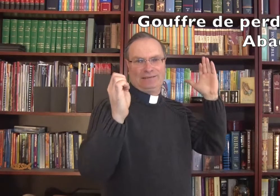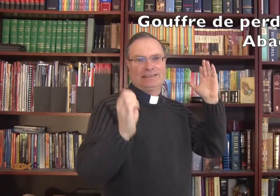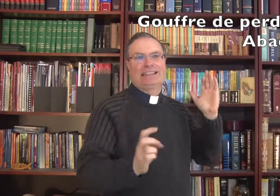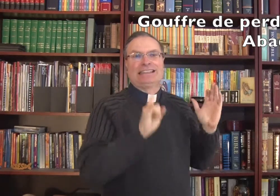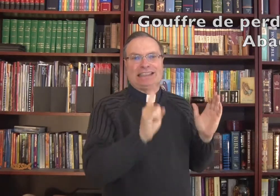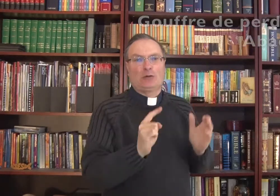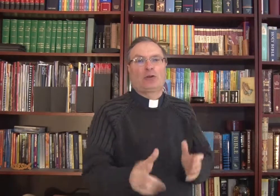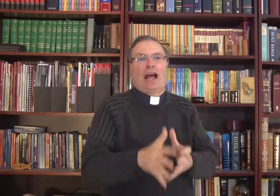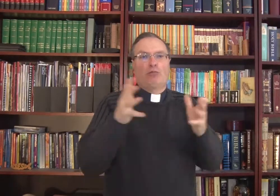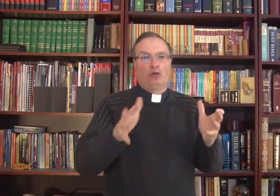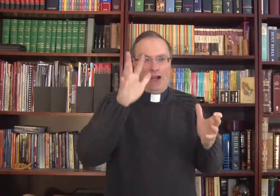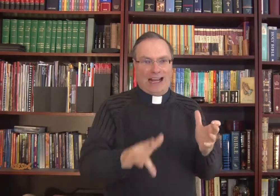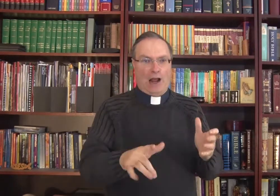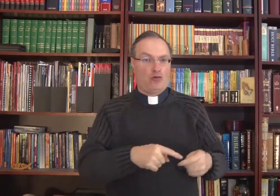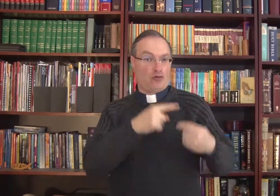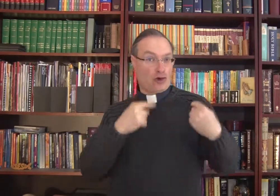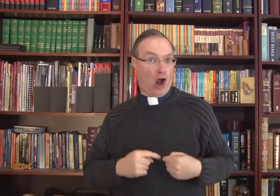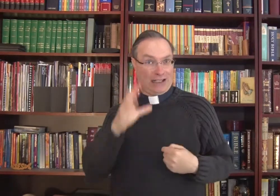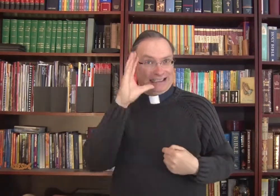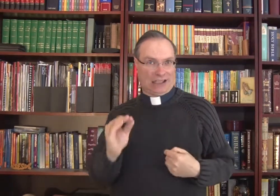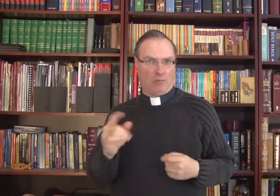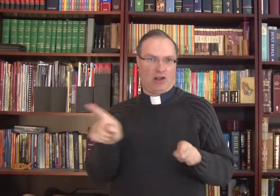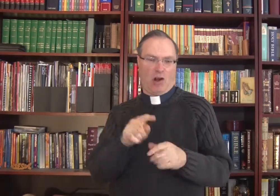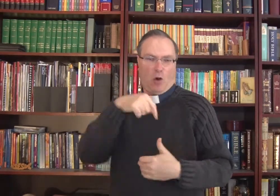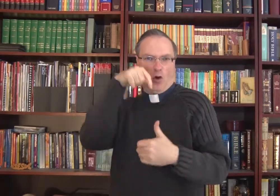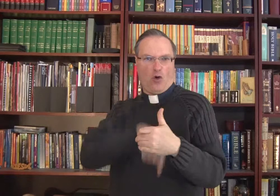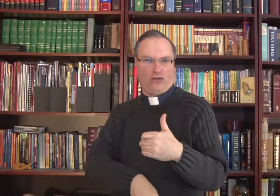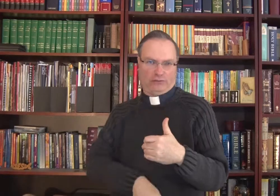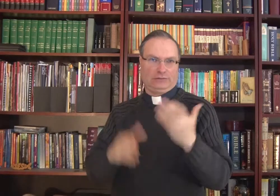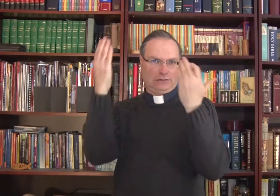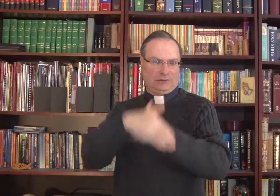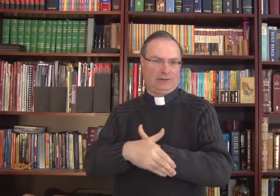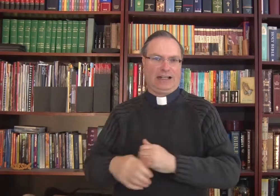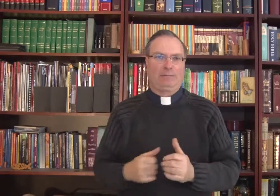C'est d'autant plus le cas du cœur des hommes! (qui sont comme un gouffre des ténèbres)»